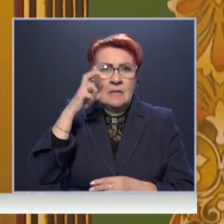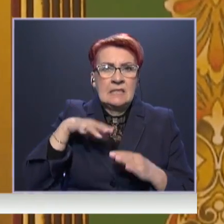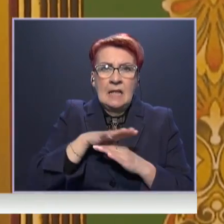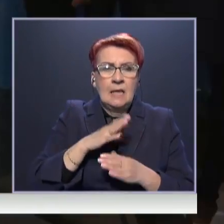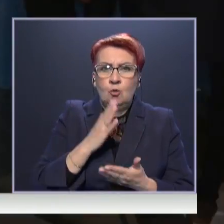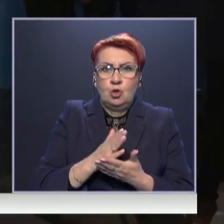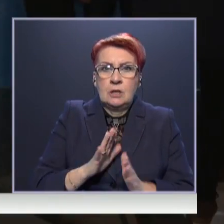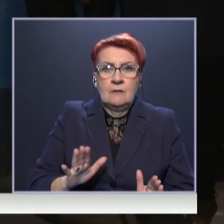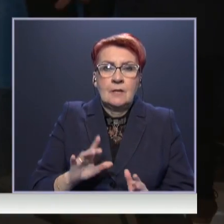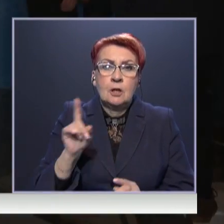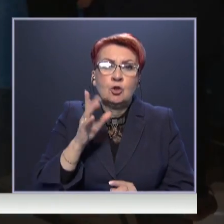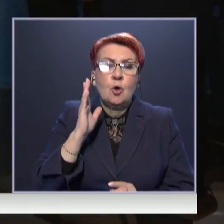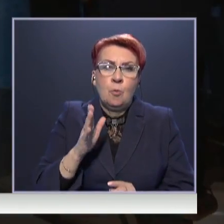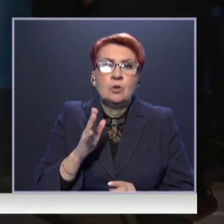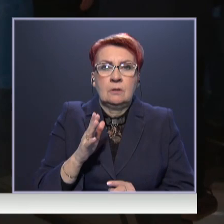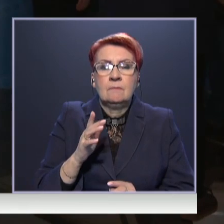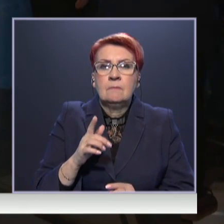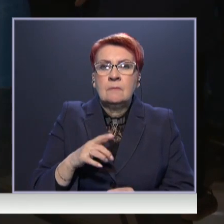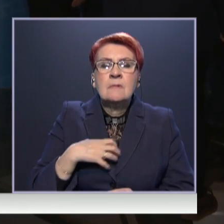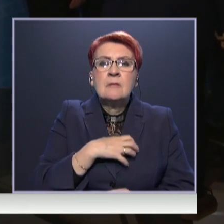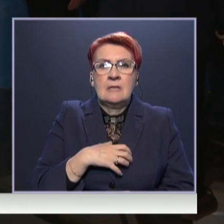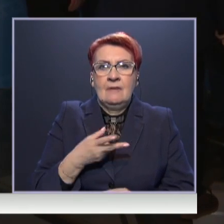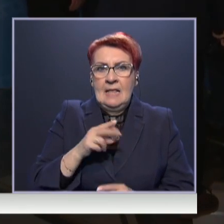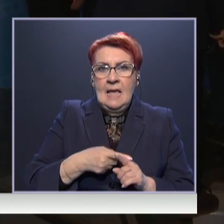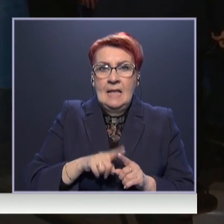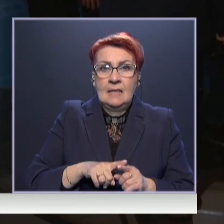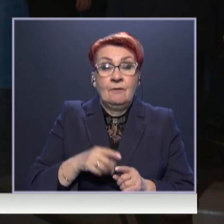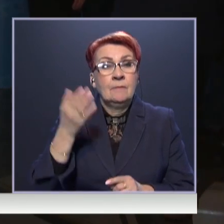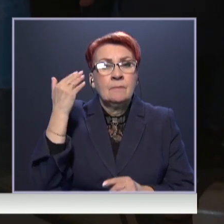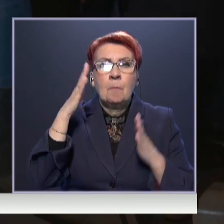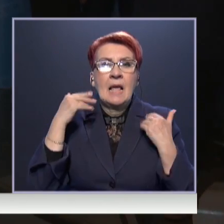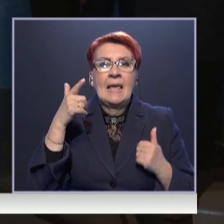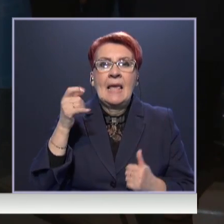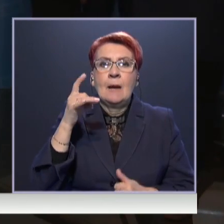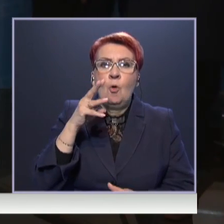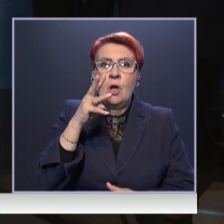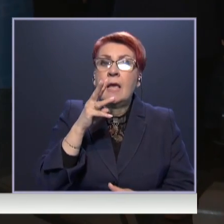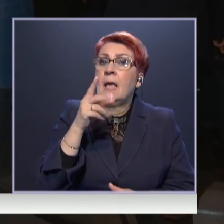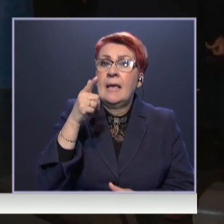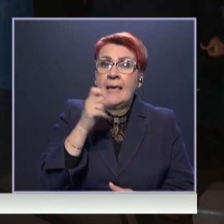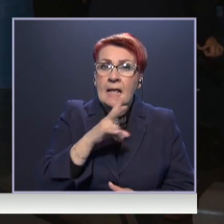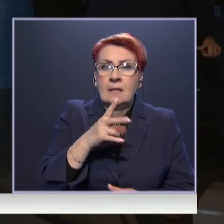и что станет стержнем для этого и в данном случае патриарх гермаген и это и есть вот тот стержень